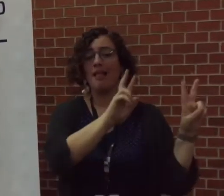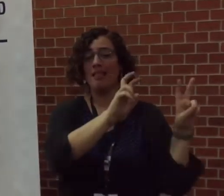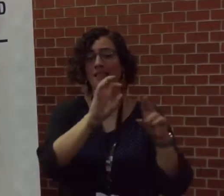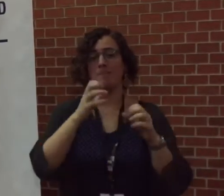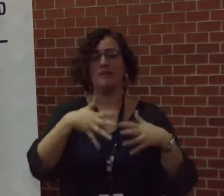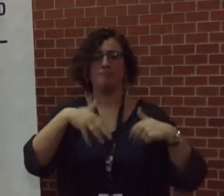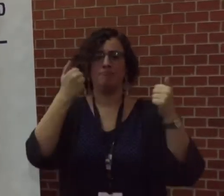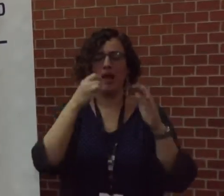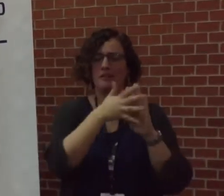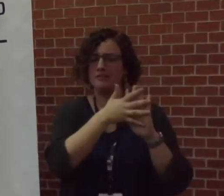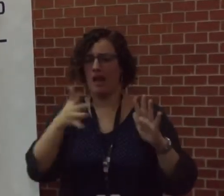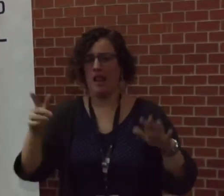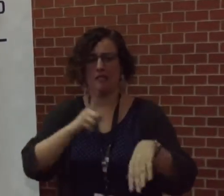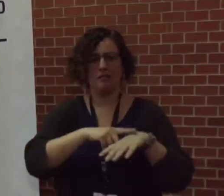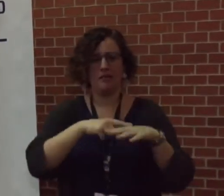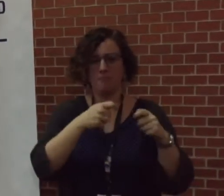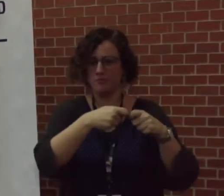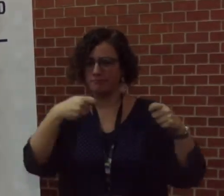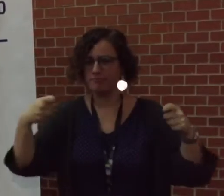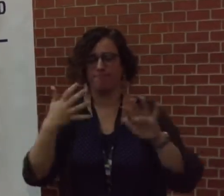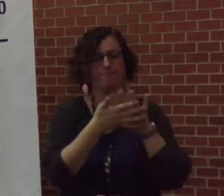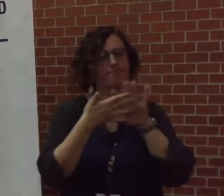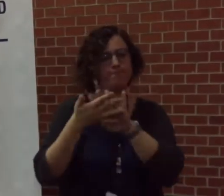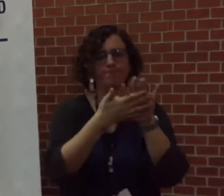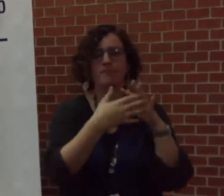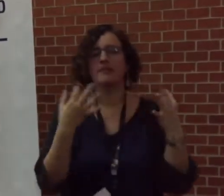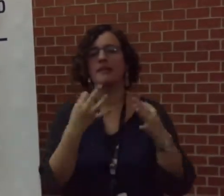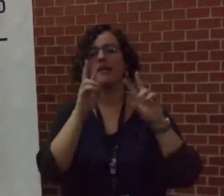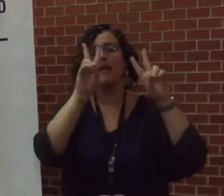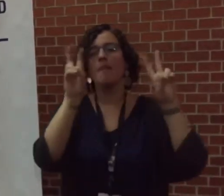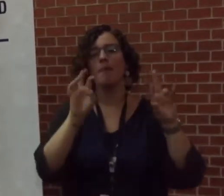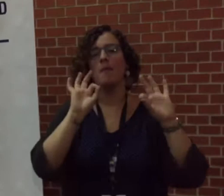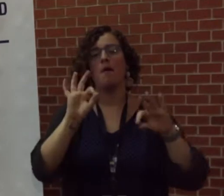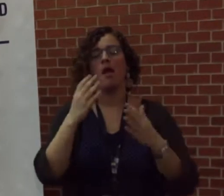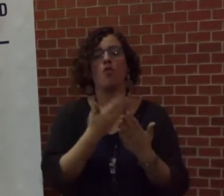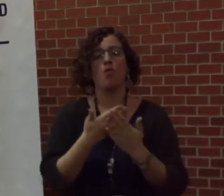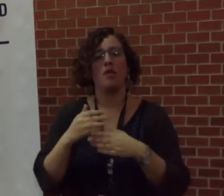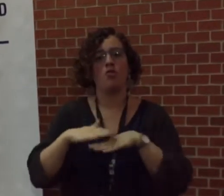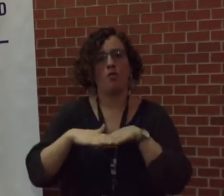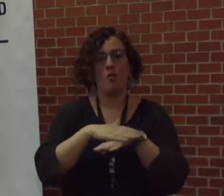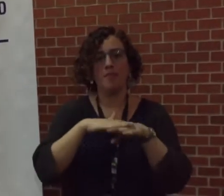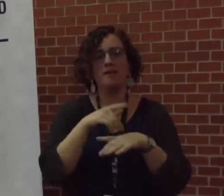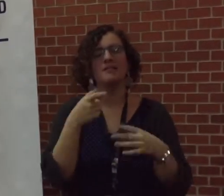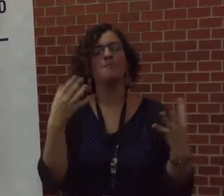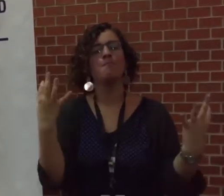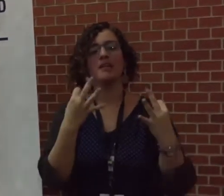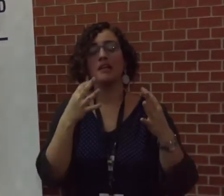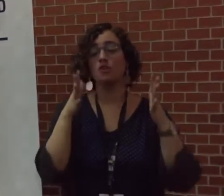Uno de los dos temas del que más se habló fue del Documento de Bases,